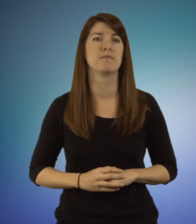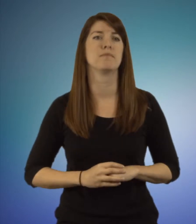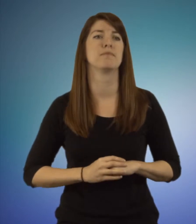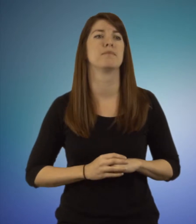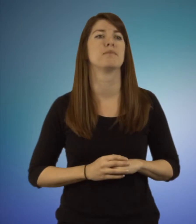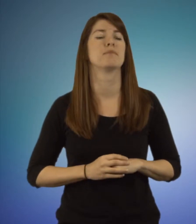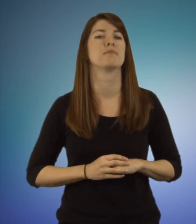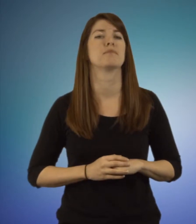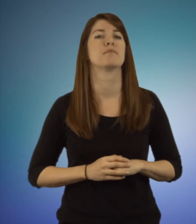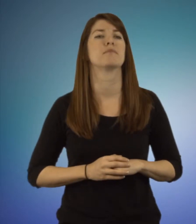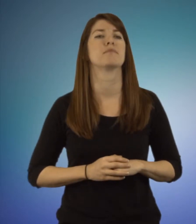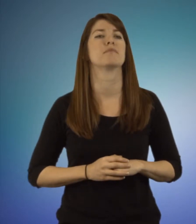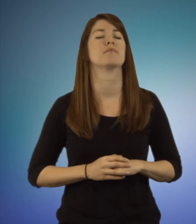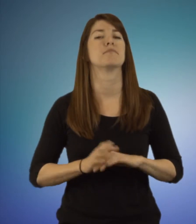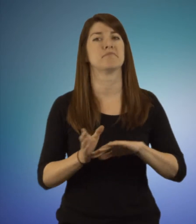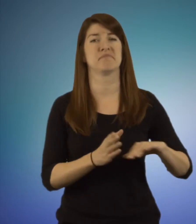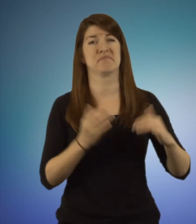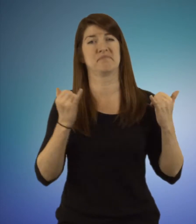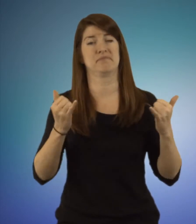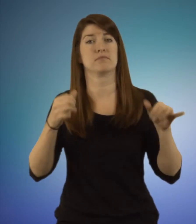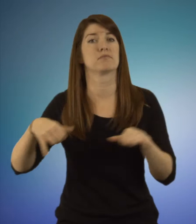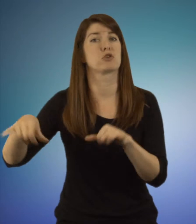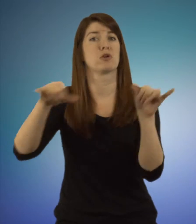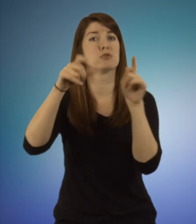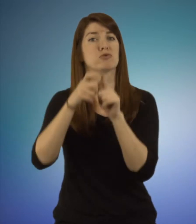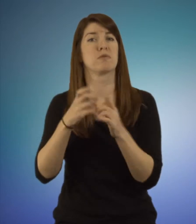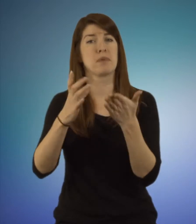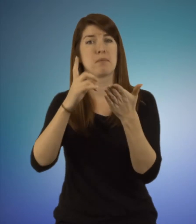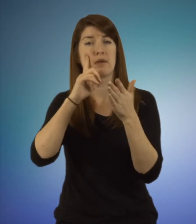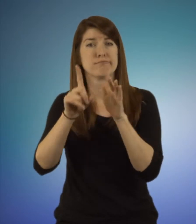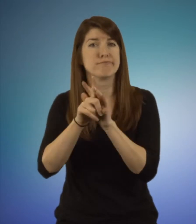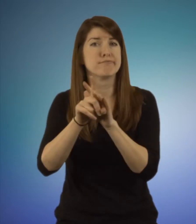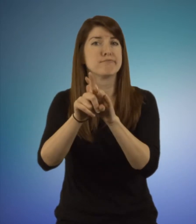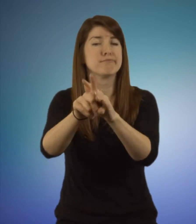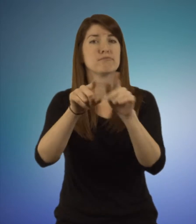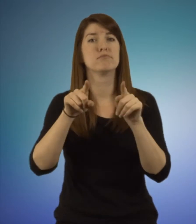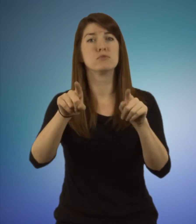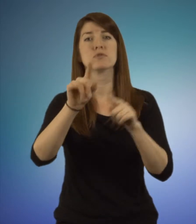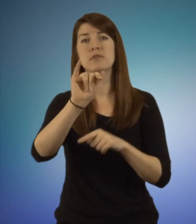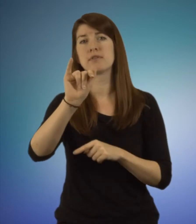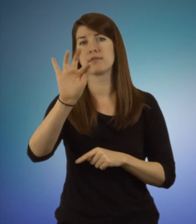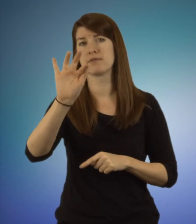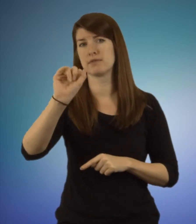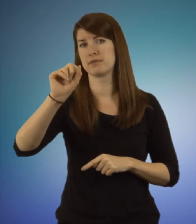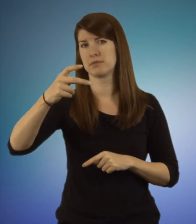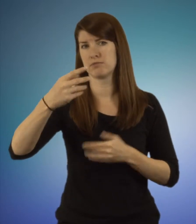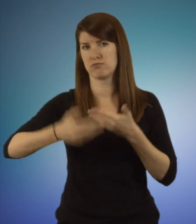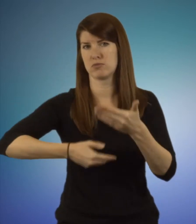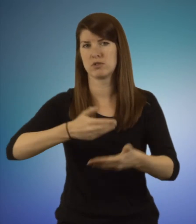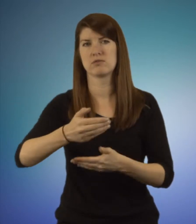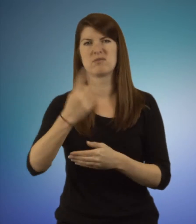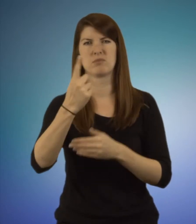Remisión, o sea que necesitará una remisión de su médico con el fin de recibir una evaluación